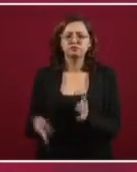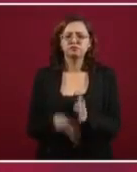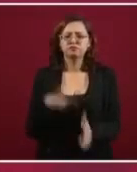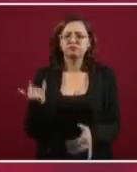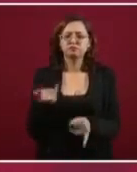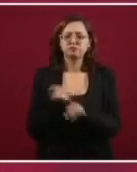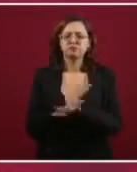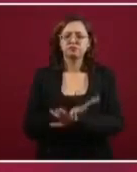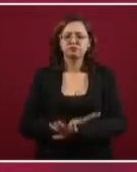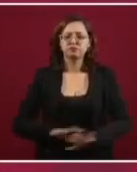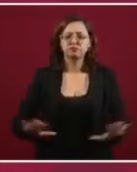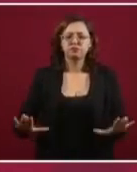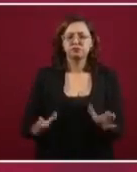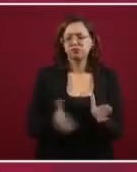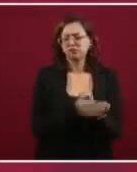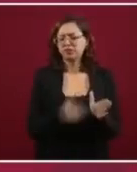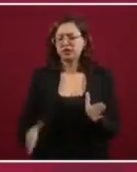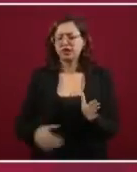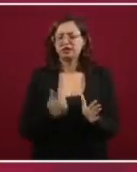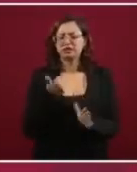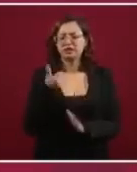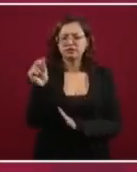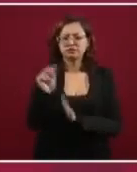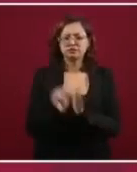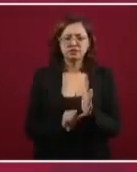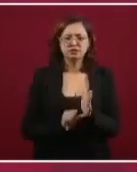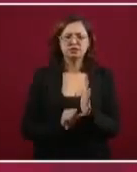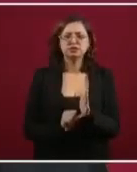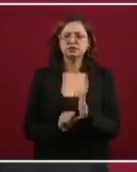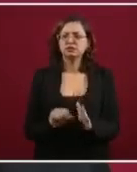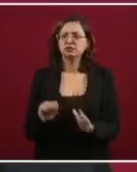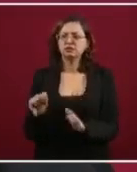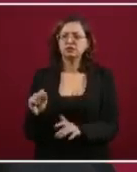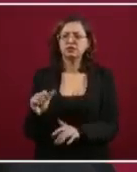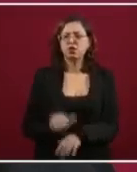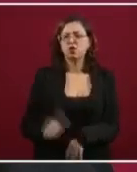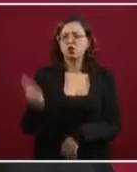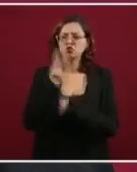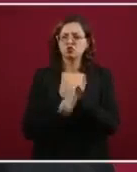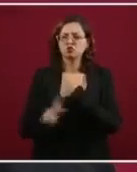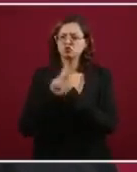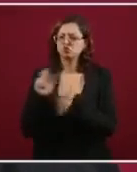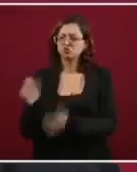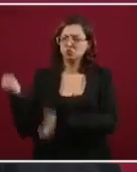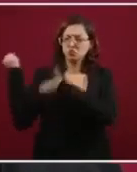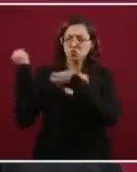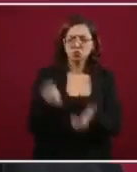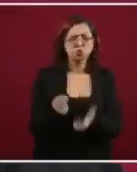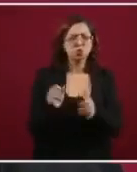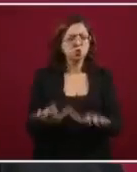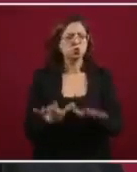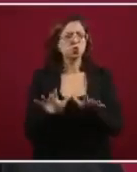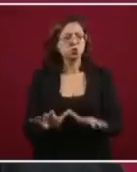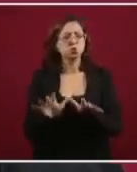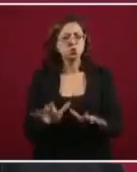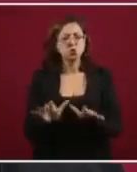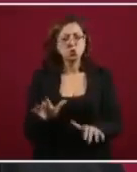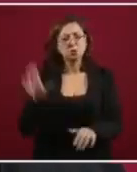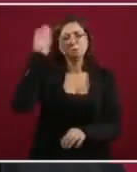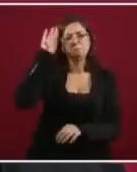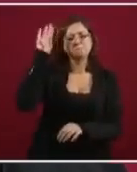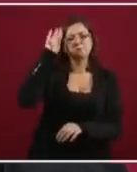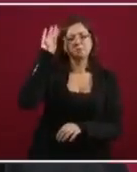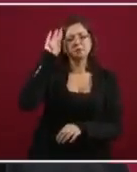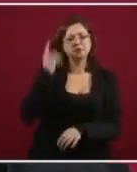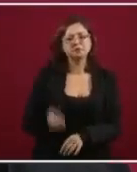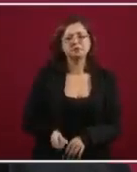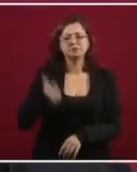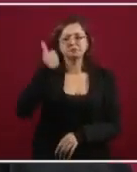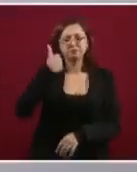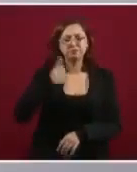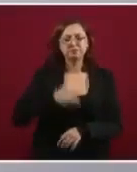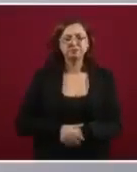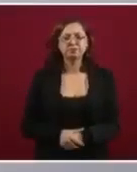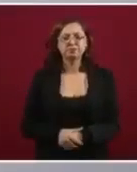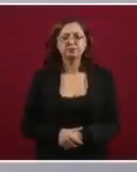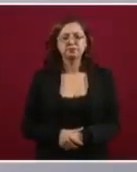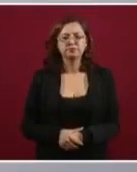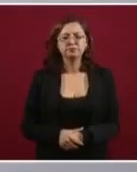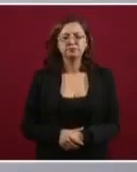En el primer semestre llegó inversión foránea como nunca había sucedido en los últimos